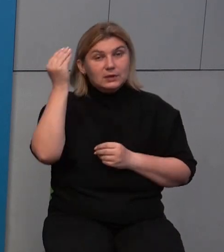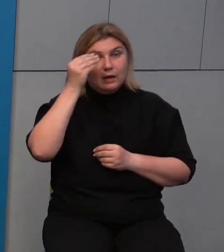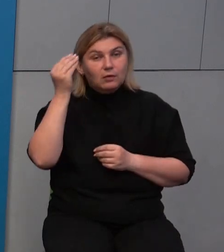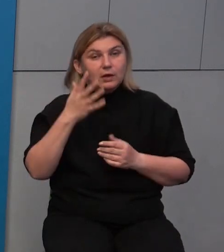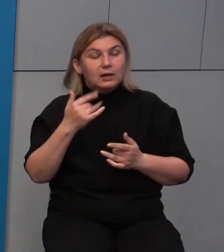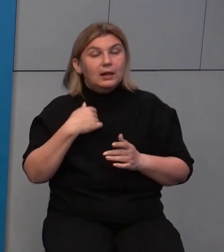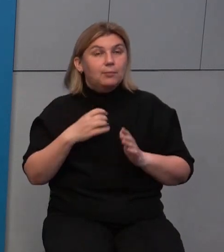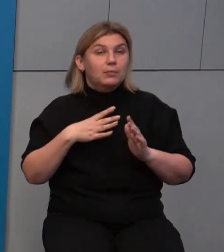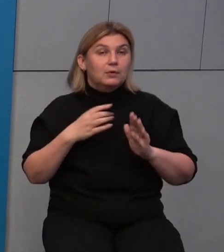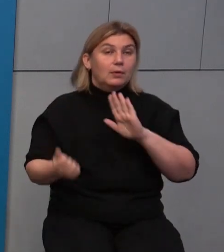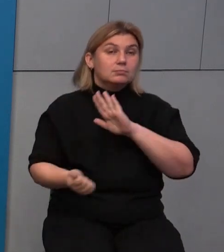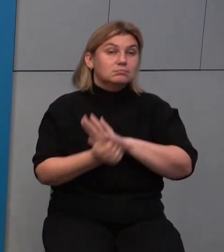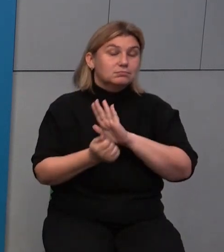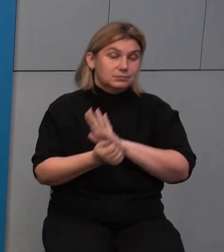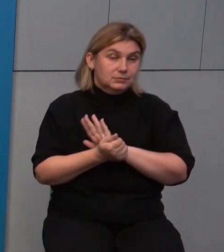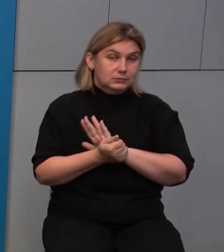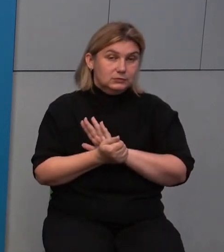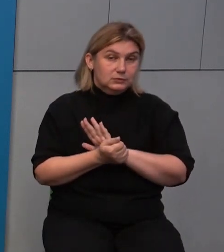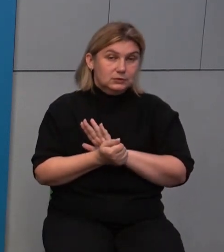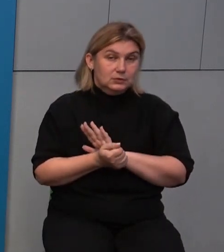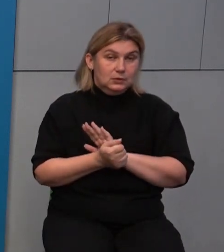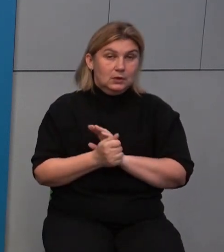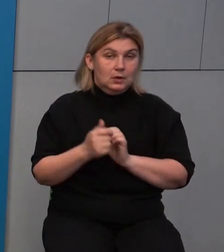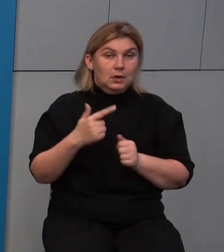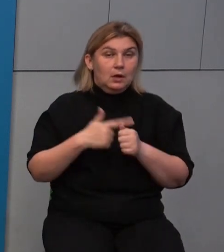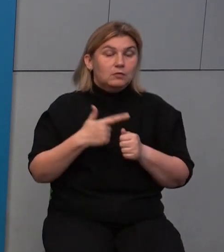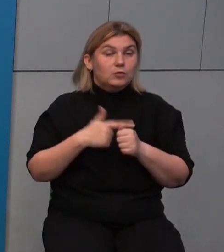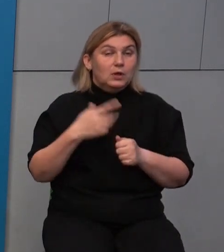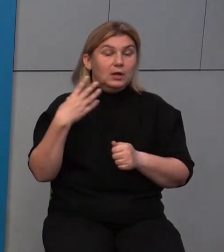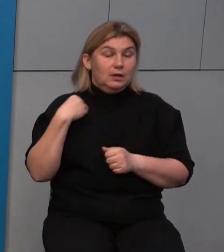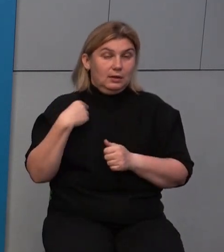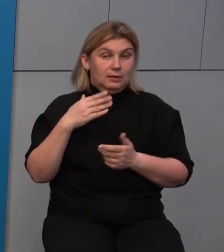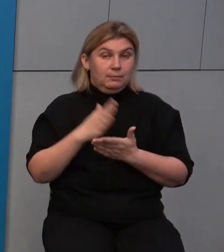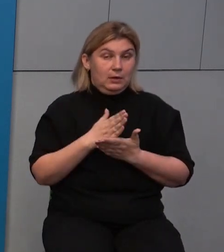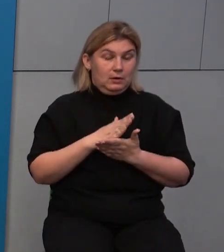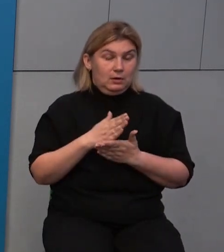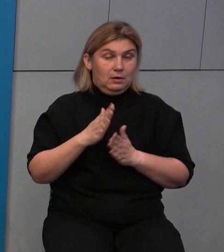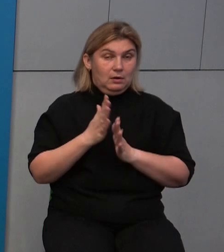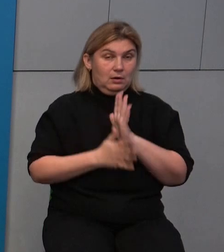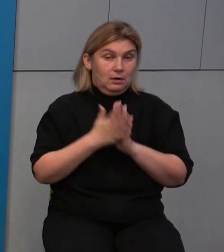bombowych w dwudziestoleciu międzywojennym, a nawet wcześniej,